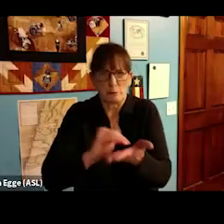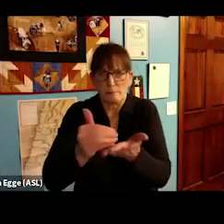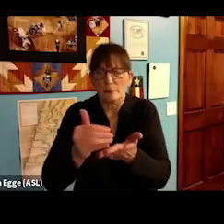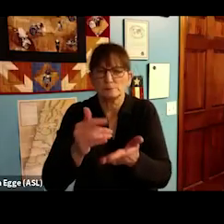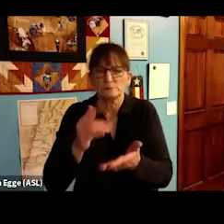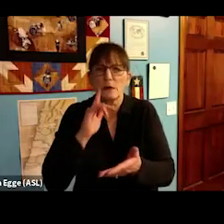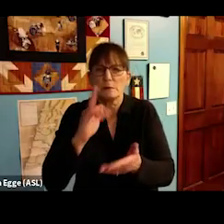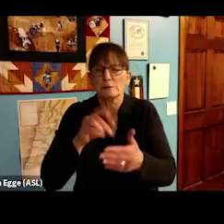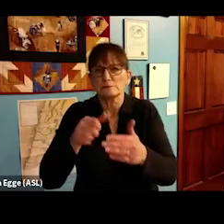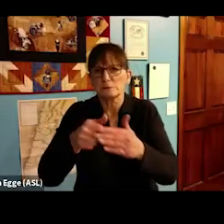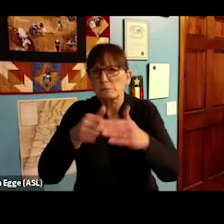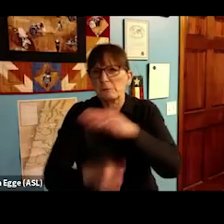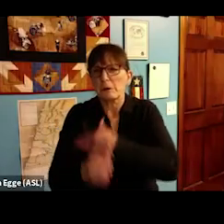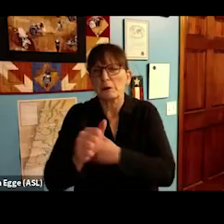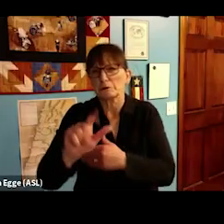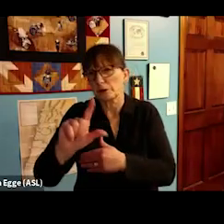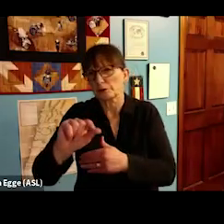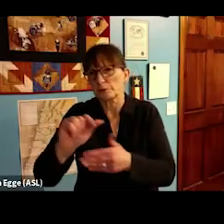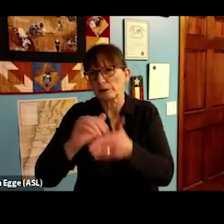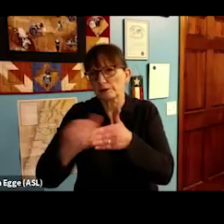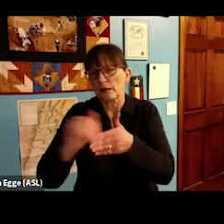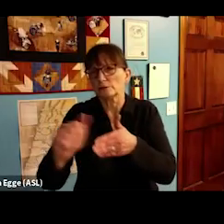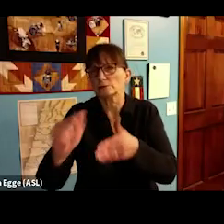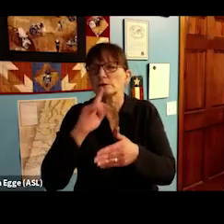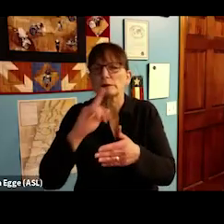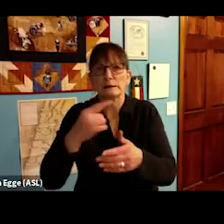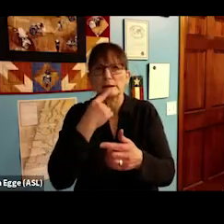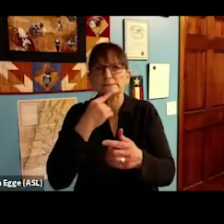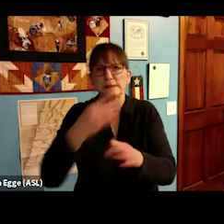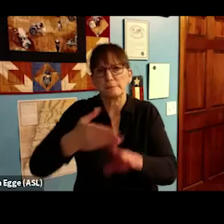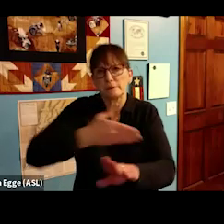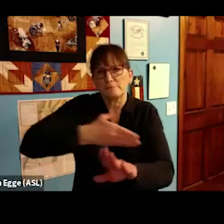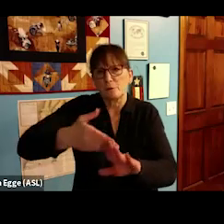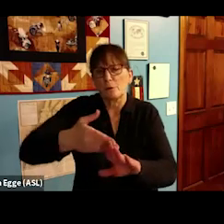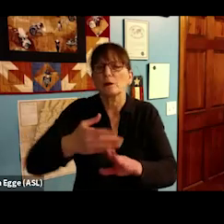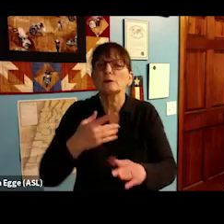debe registrarse primero y recibir un número de identificación de representante designado.